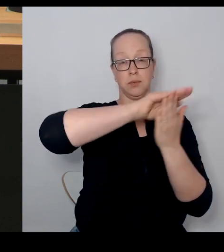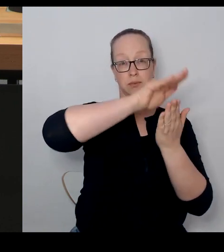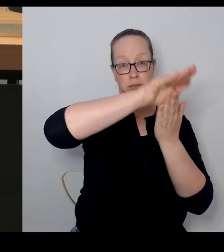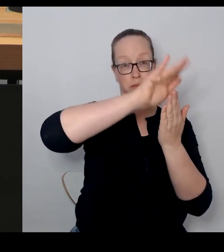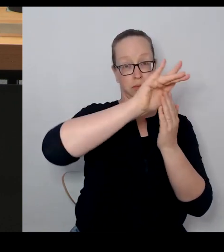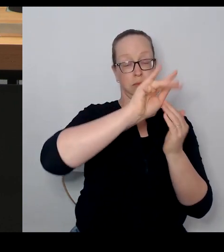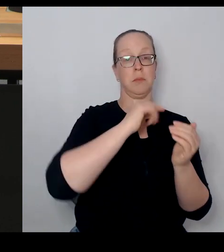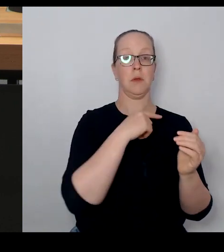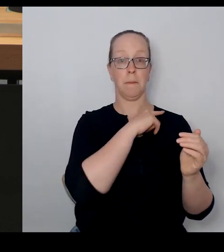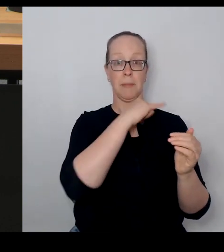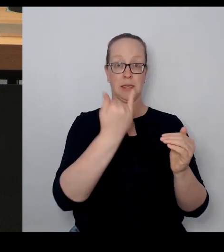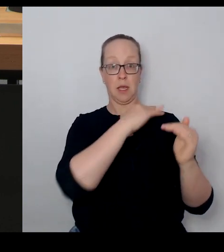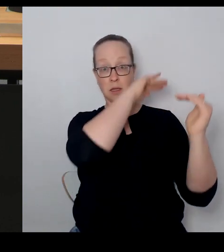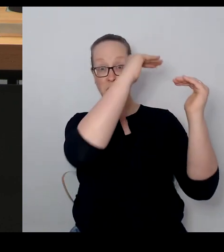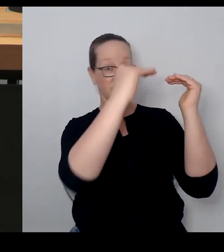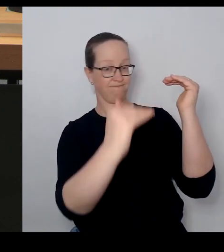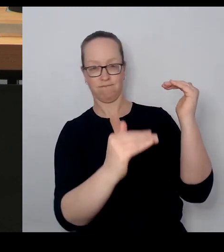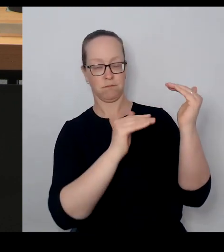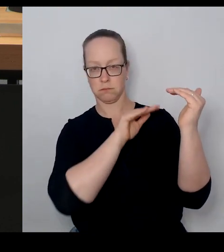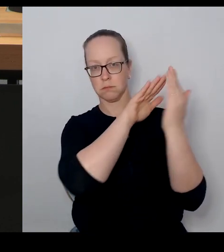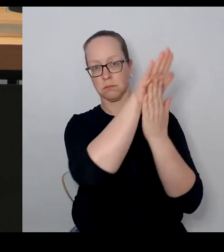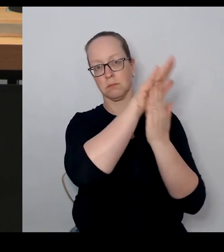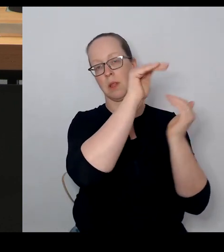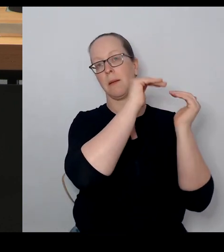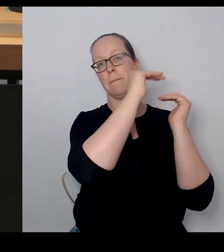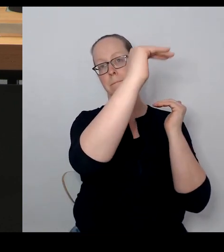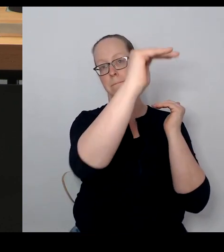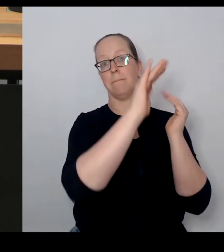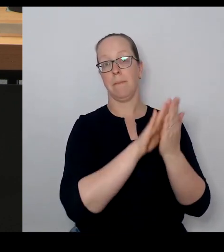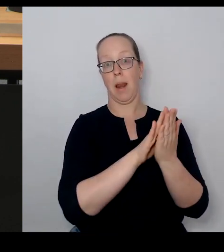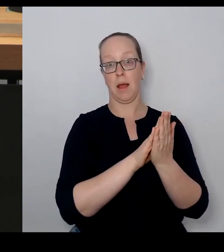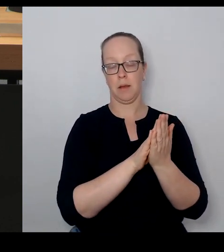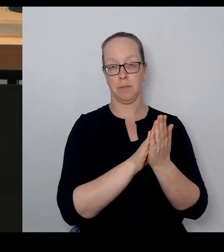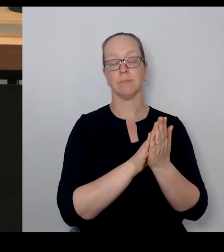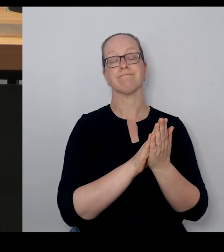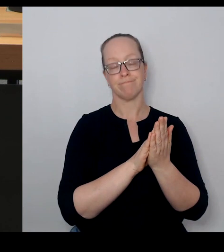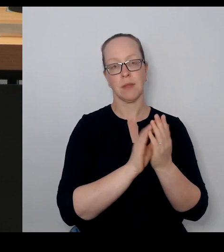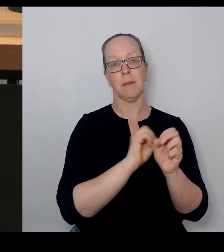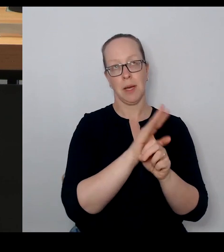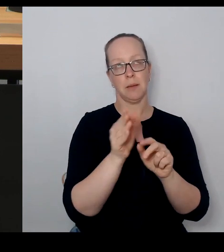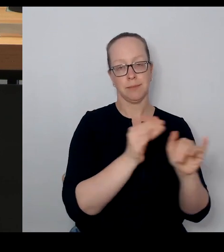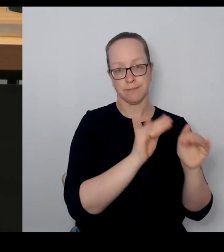die Ukraine abgelöst. Die Preissteigerungen insbesondere im Energiebereich, aber auch bei Lebensmitteln und Gütern des